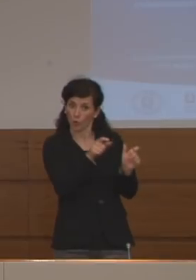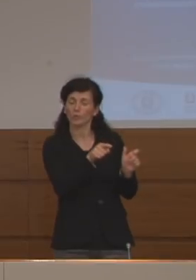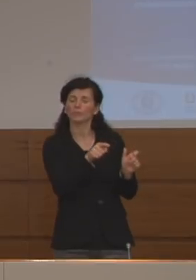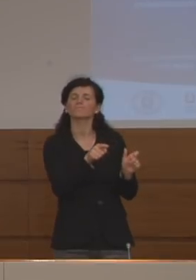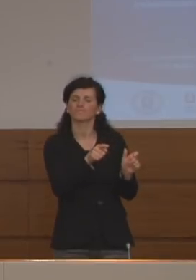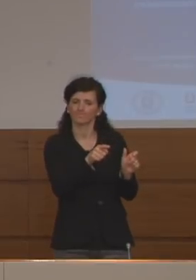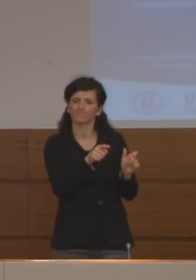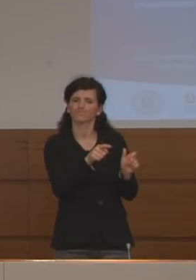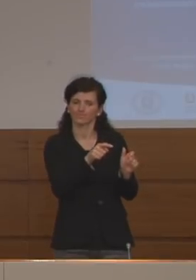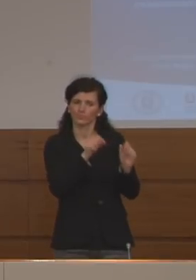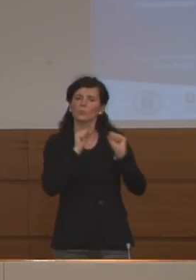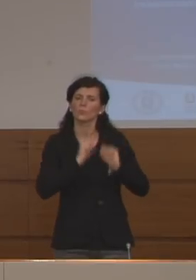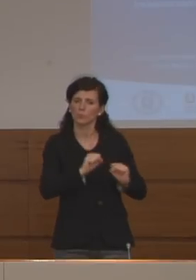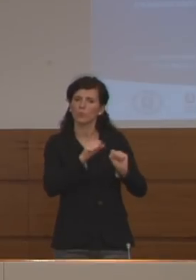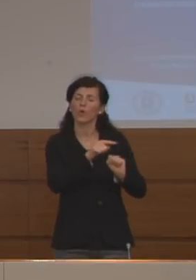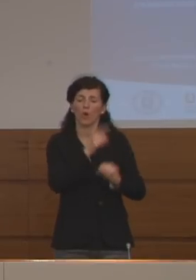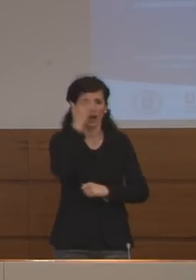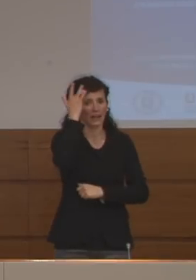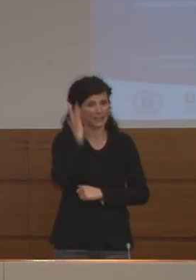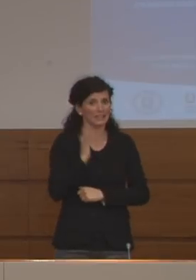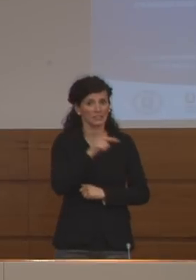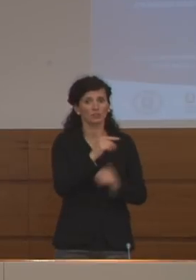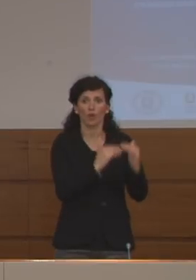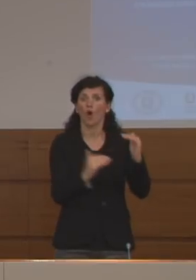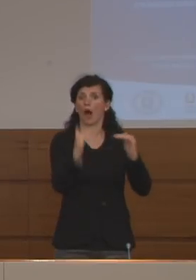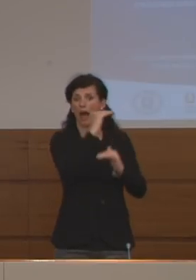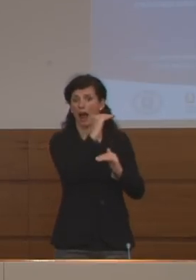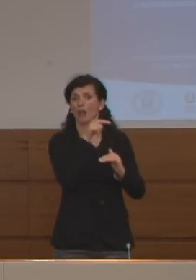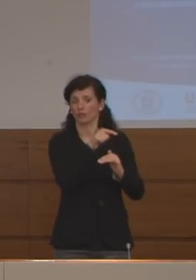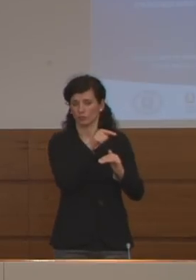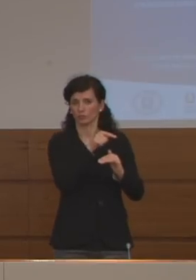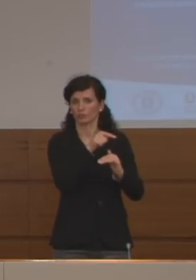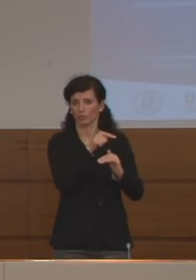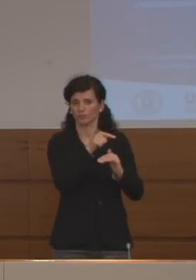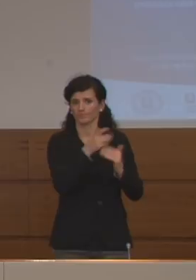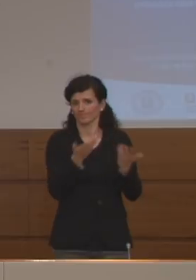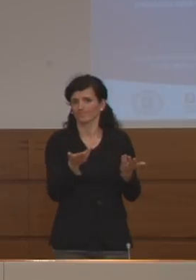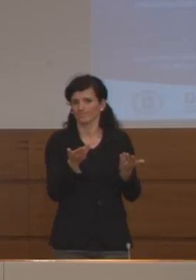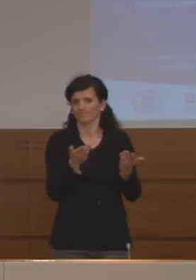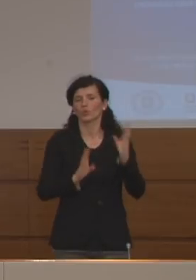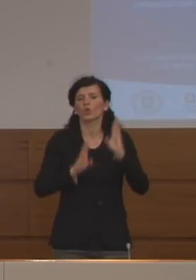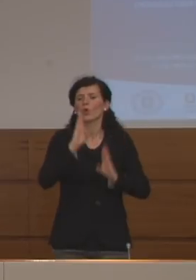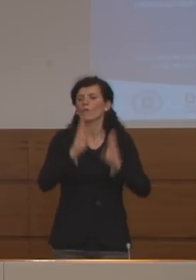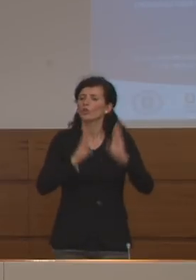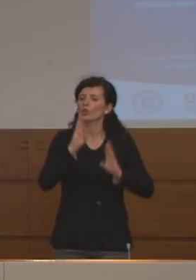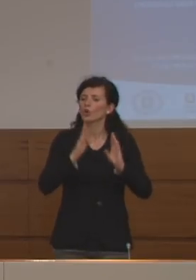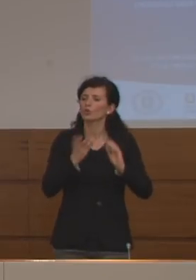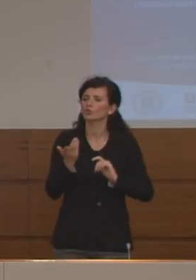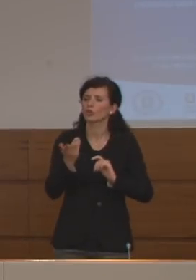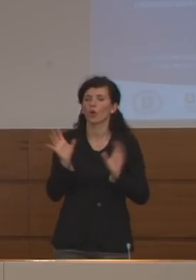rischio lavorativo significativamente più alto rispetto alla categoria per